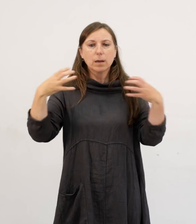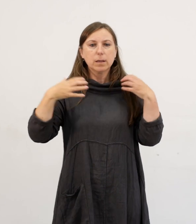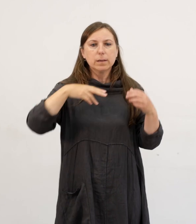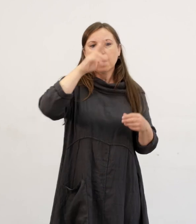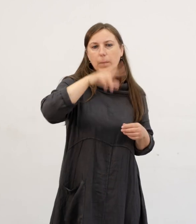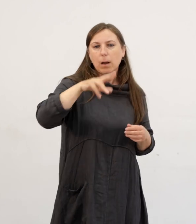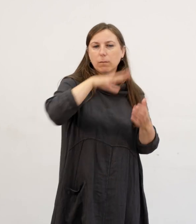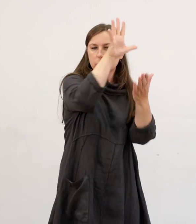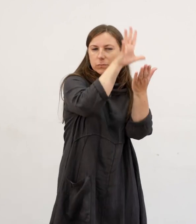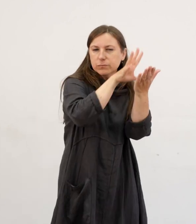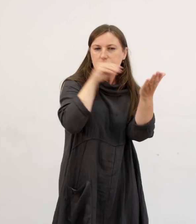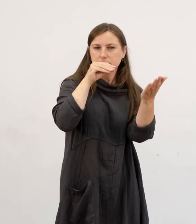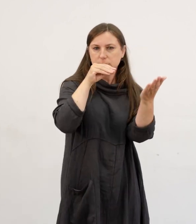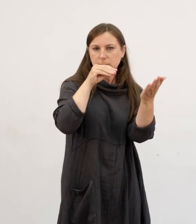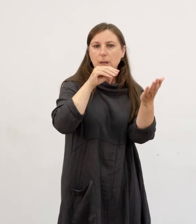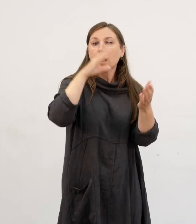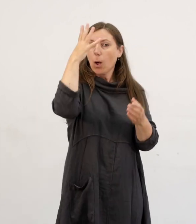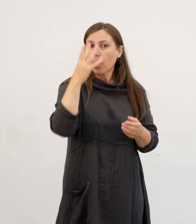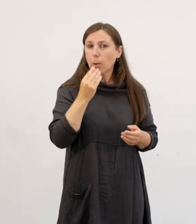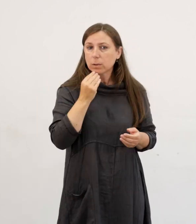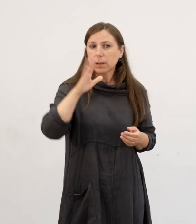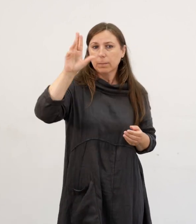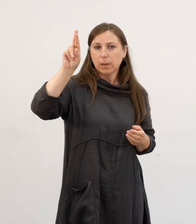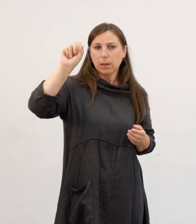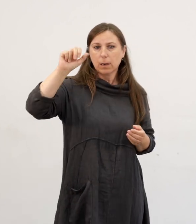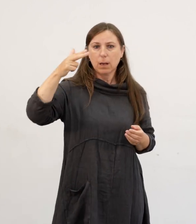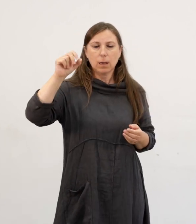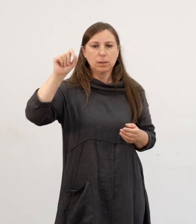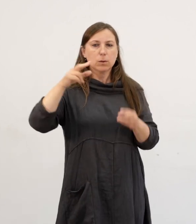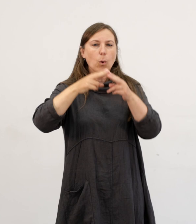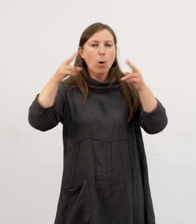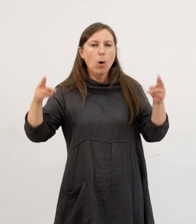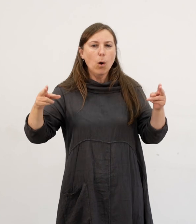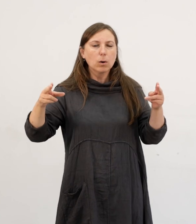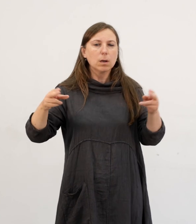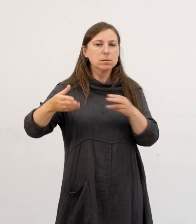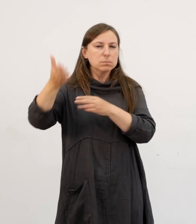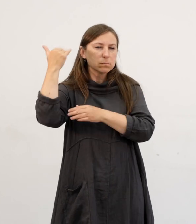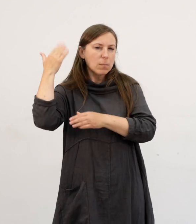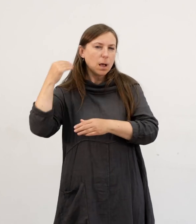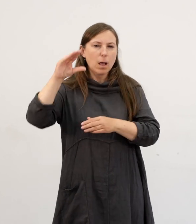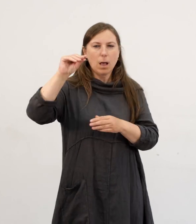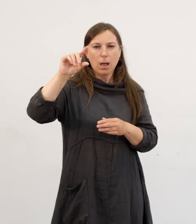Podobnie postać magnata malował zatrudniany przez Branickiego Augustyn Mirys.